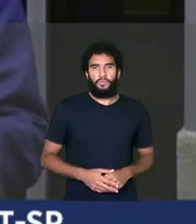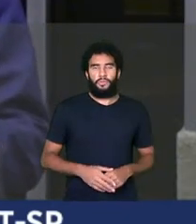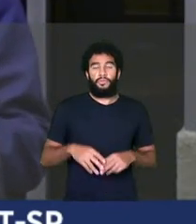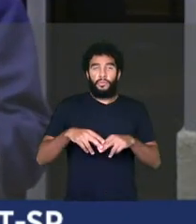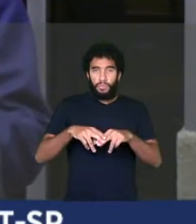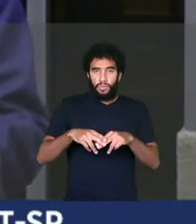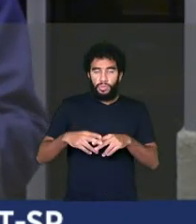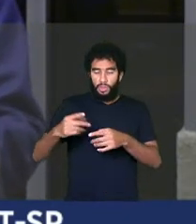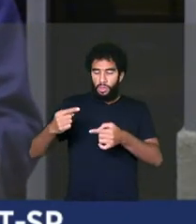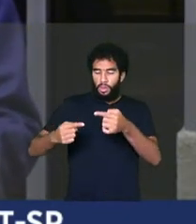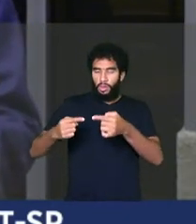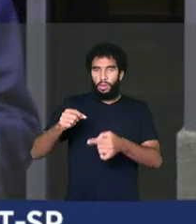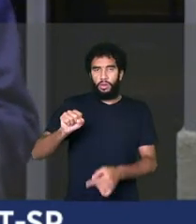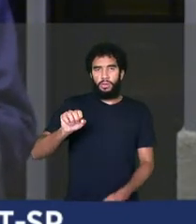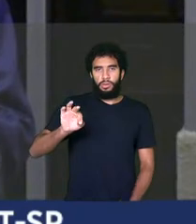TRATAMENTO CONFORME A VIDA CONDUZ A SUA SAÚDE. É POR